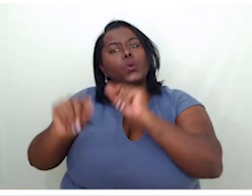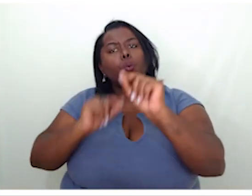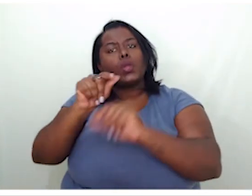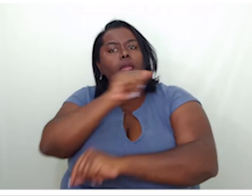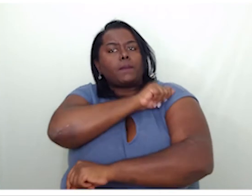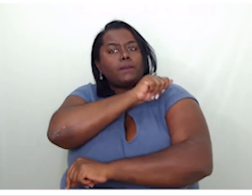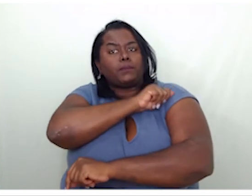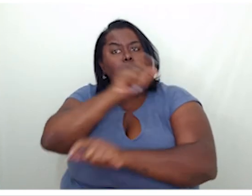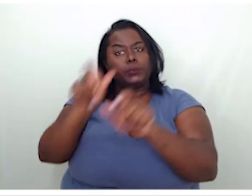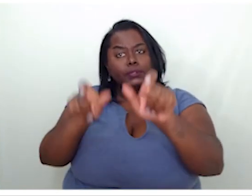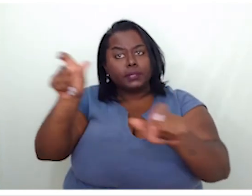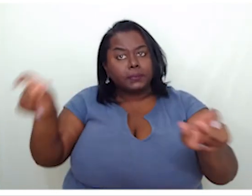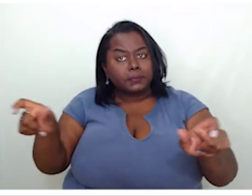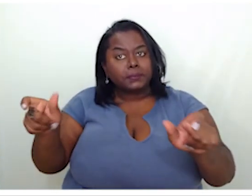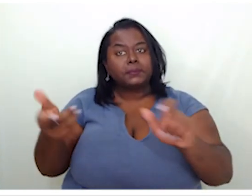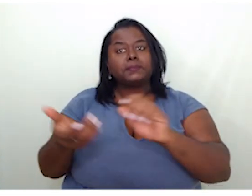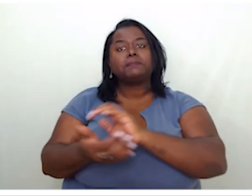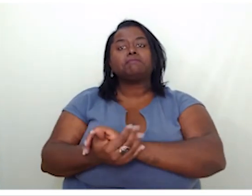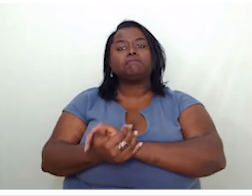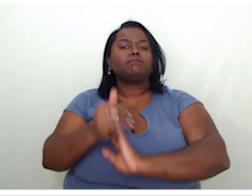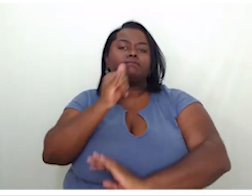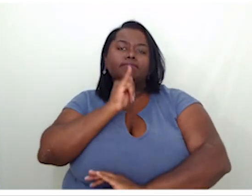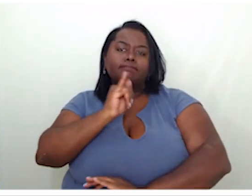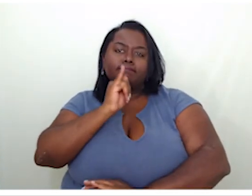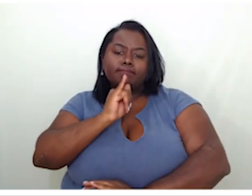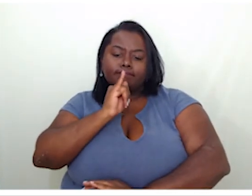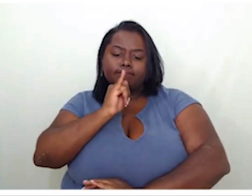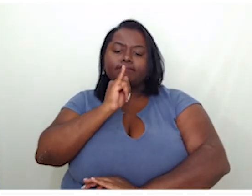comprometerse en un proceso productivo de aprendizaje colaborativo,